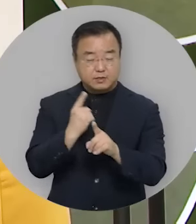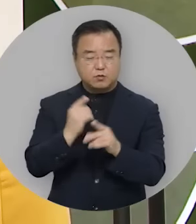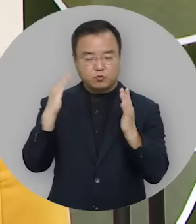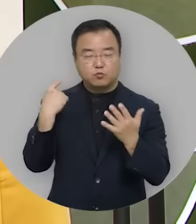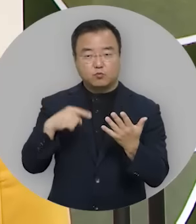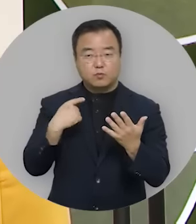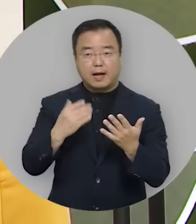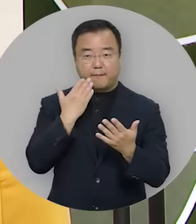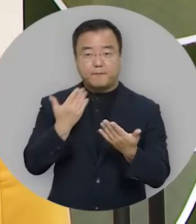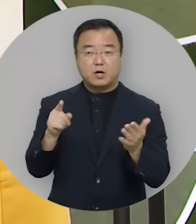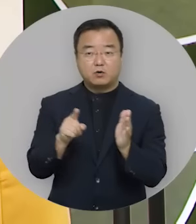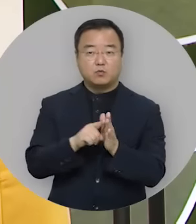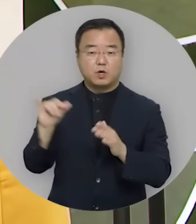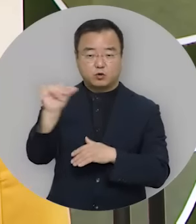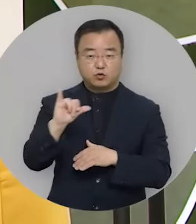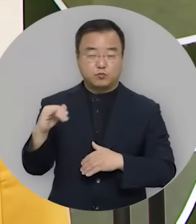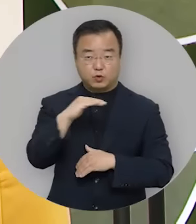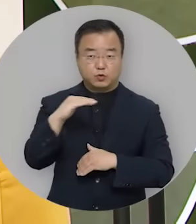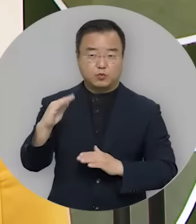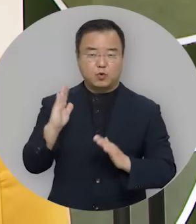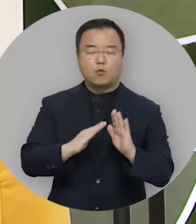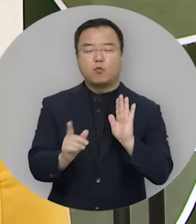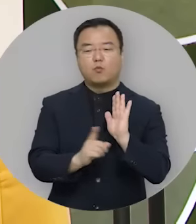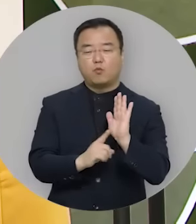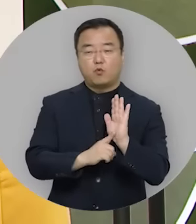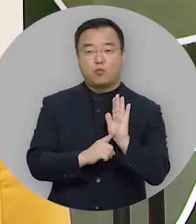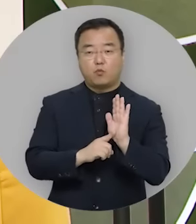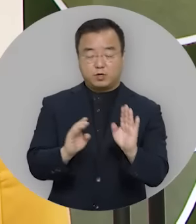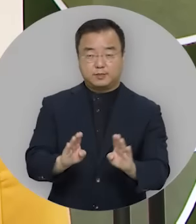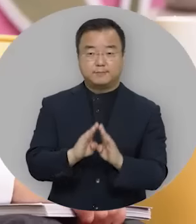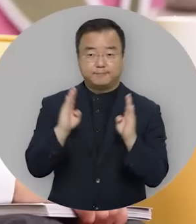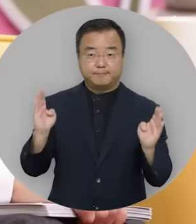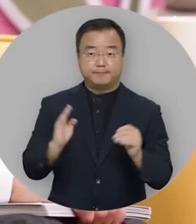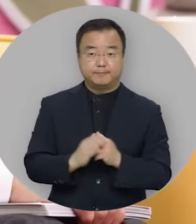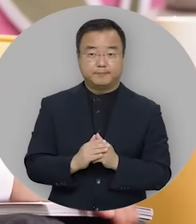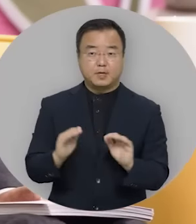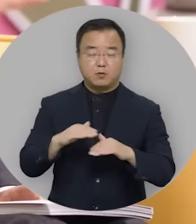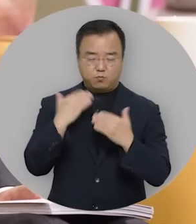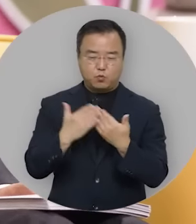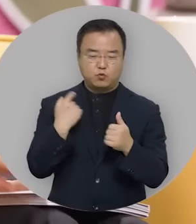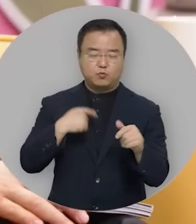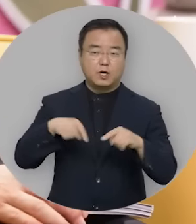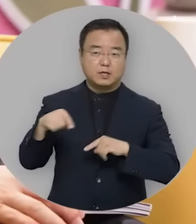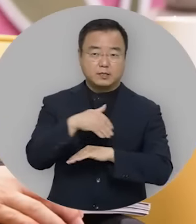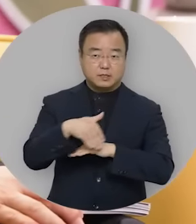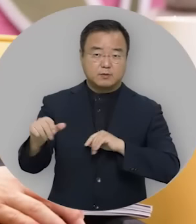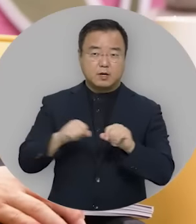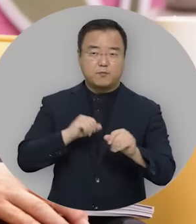할 수 있도록 전국 단위 공모전도 개최하고 있고요. 모든 교육 정책을 추진할 때